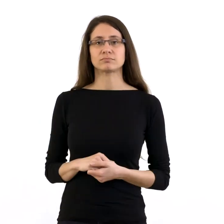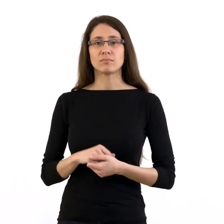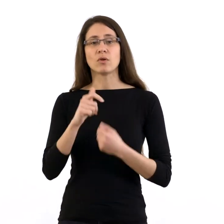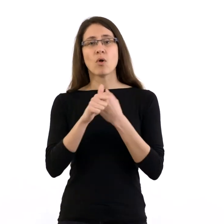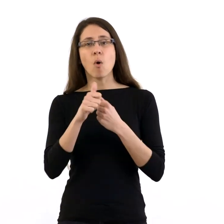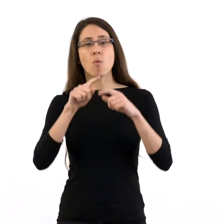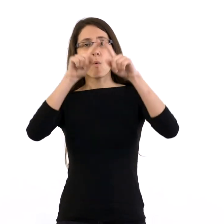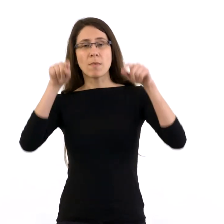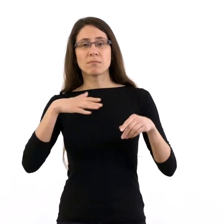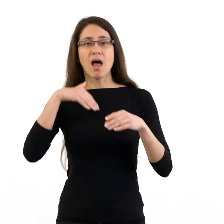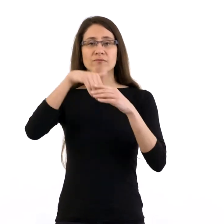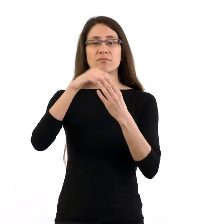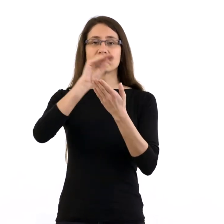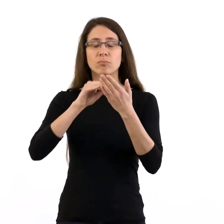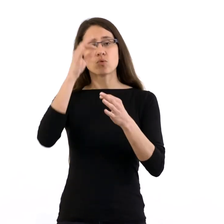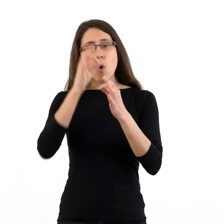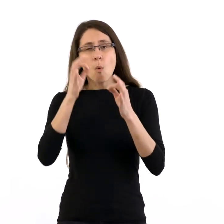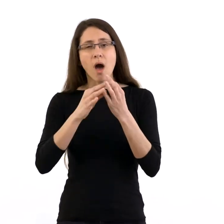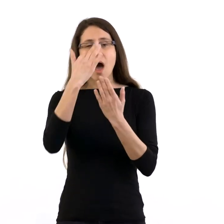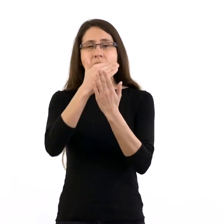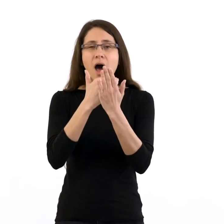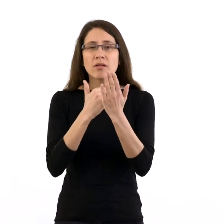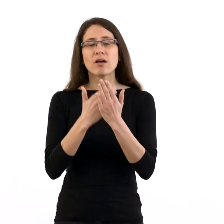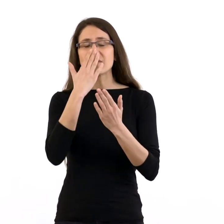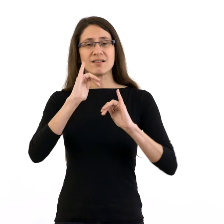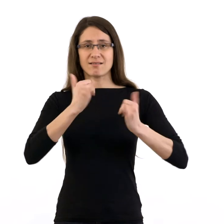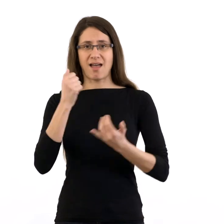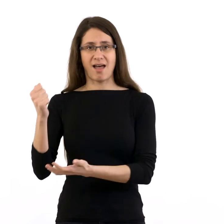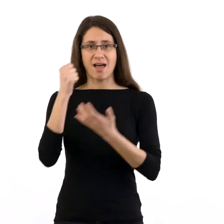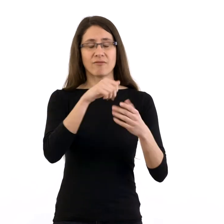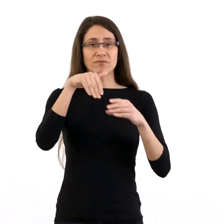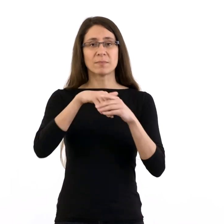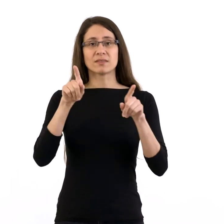W dokumencie tym są szczegółowo określone warunki przyznania dofinansowania,